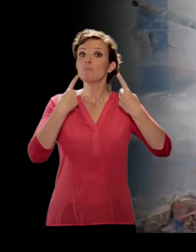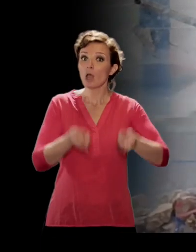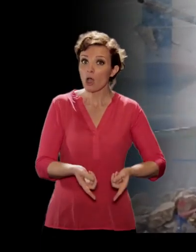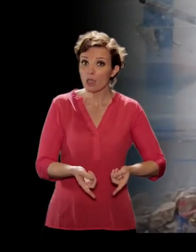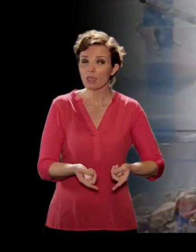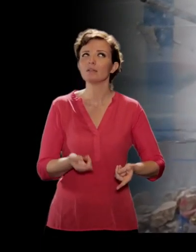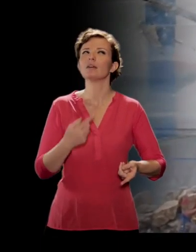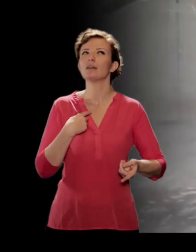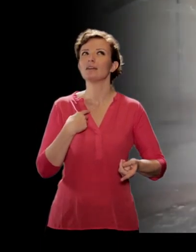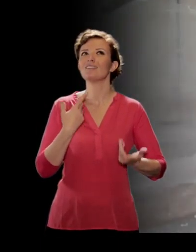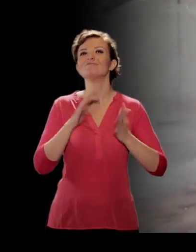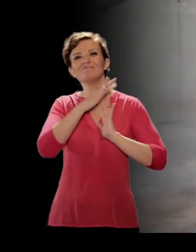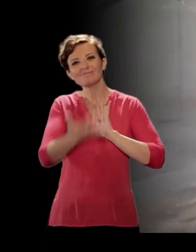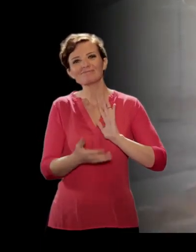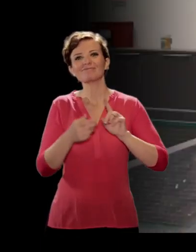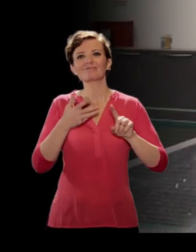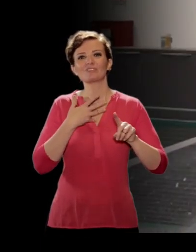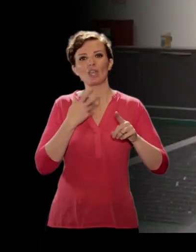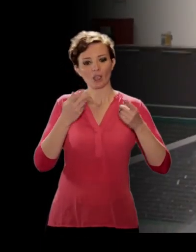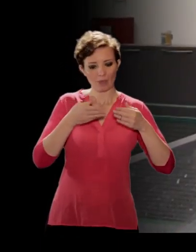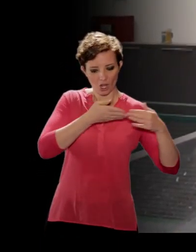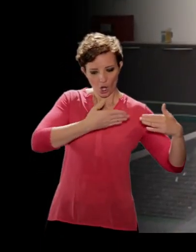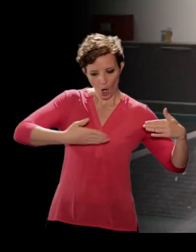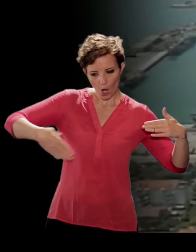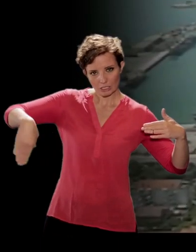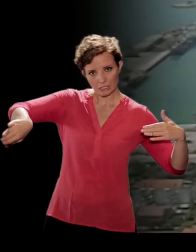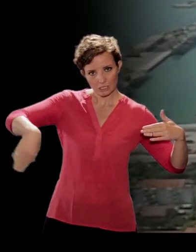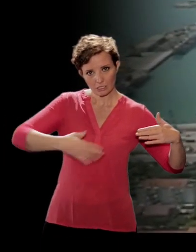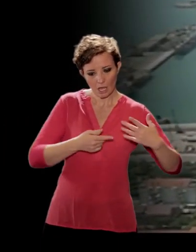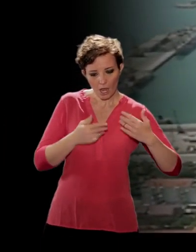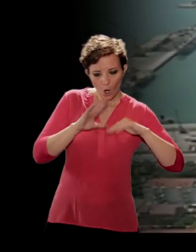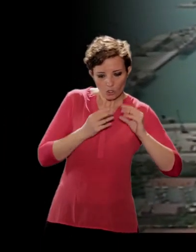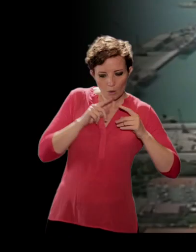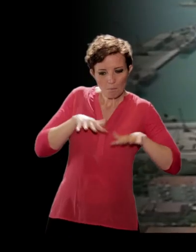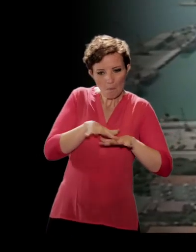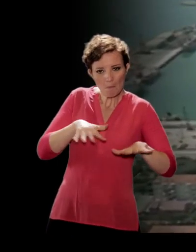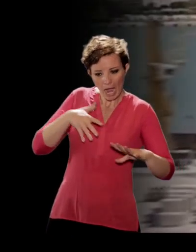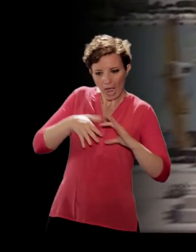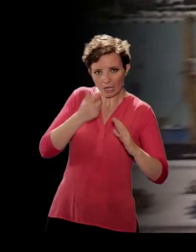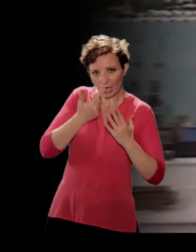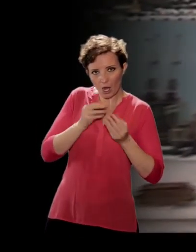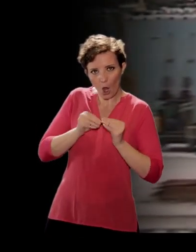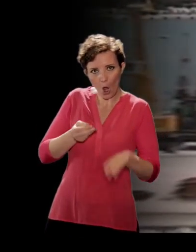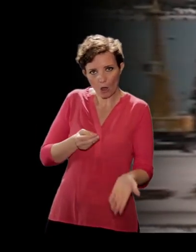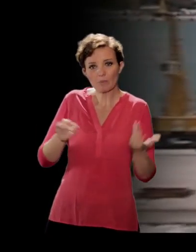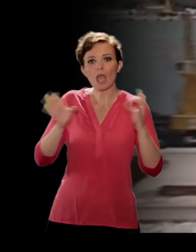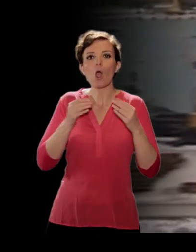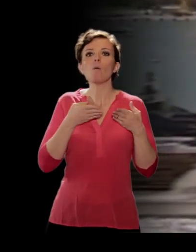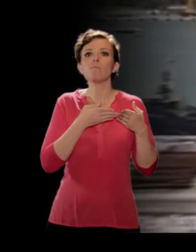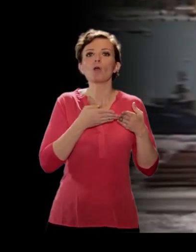Poi, ancora, la protezione dei litorali e delle costruzioni marittime. La realizzazione dei porti.